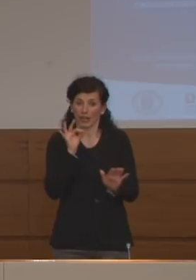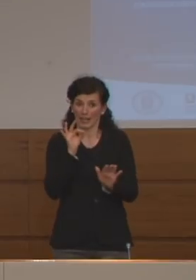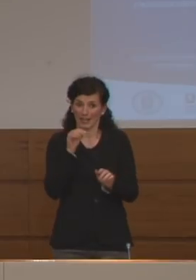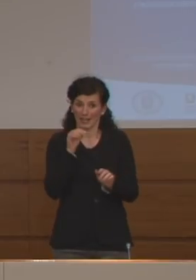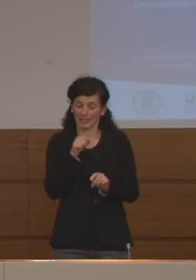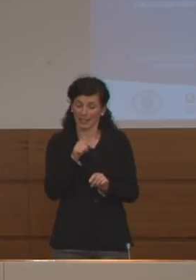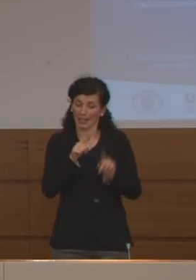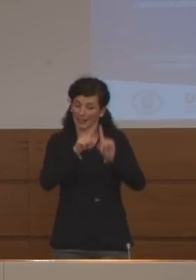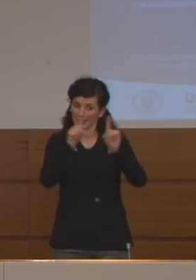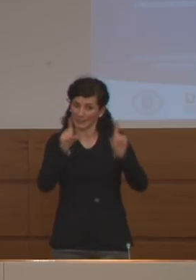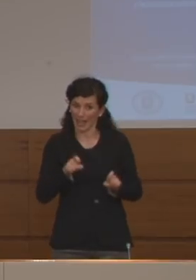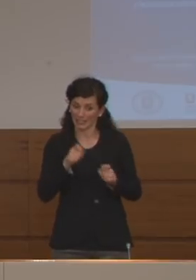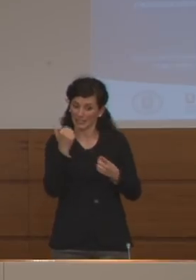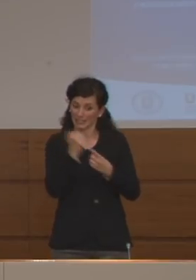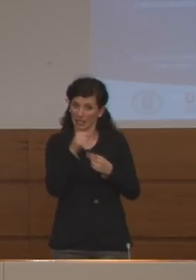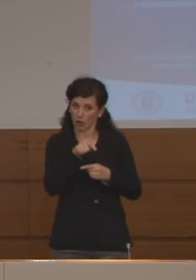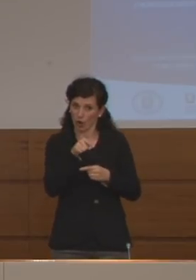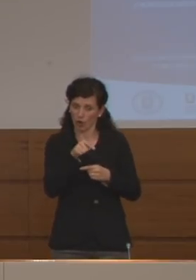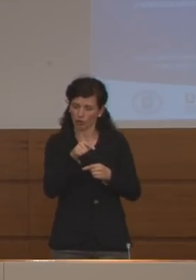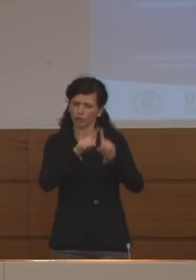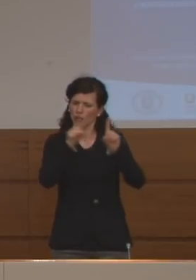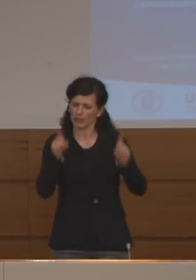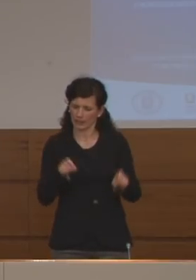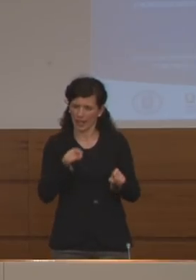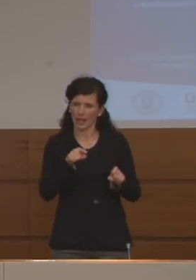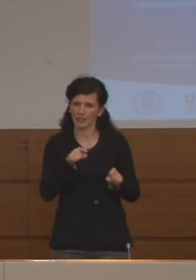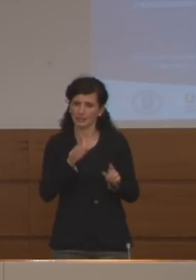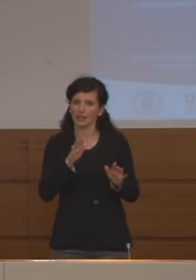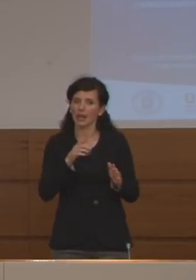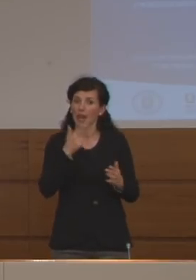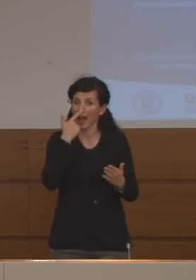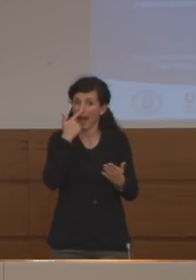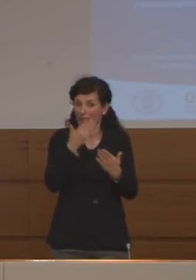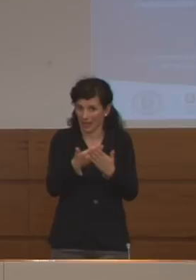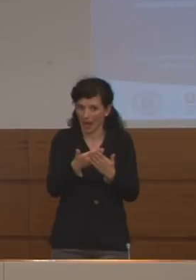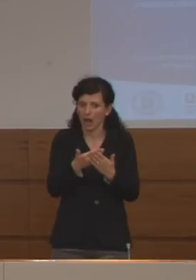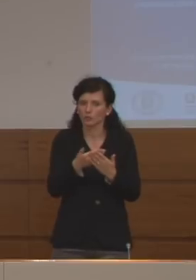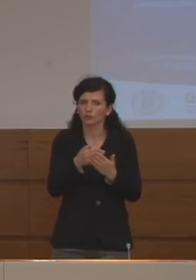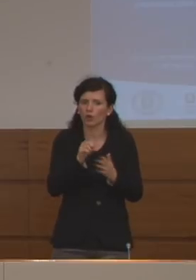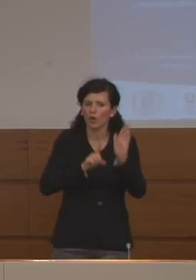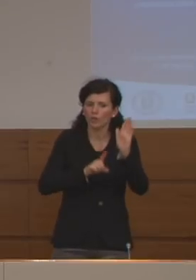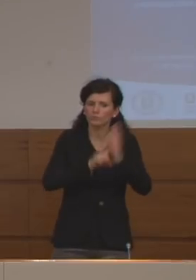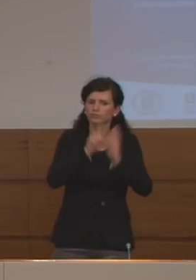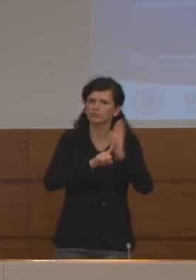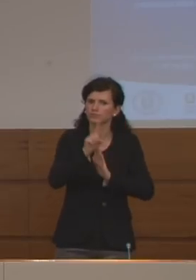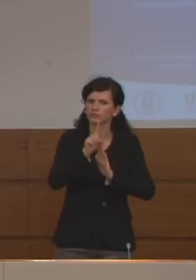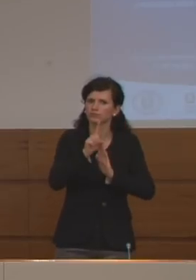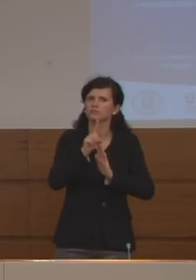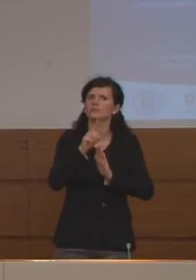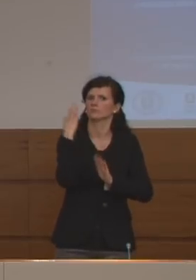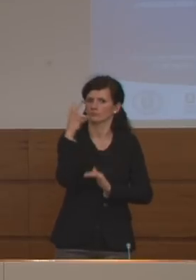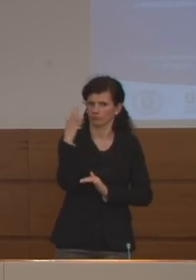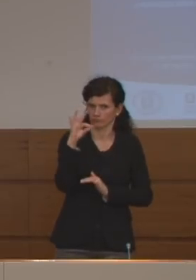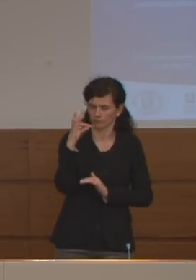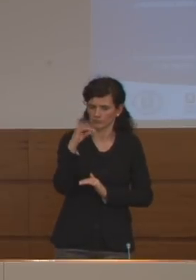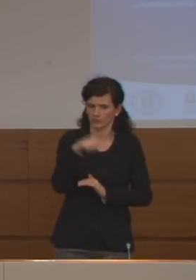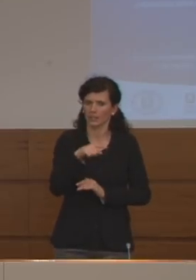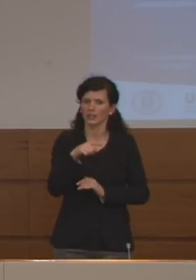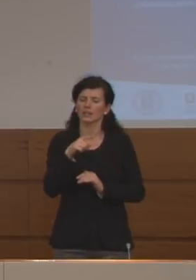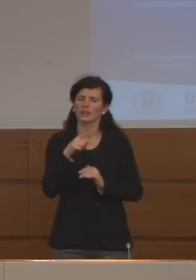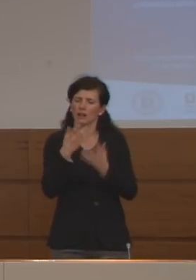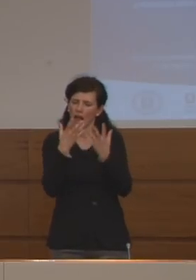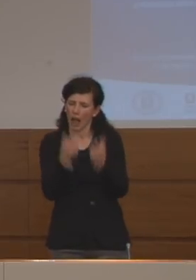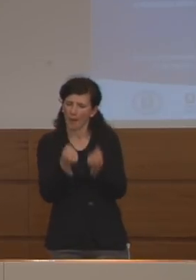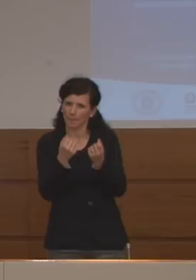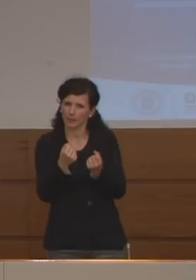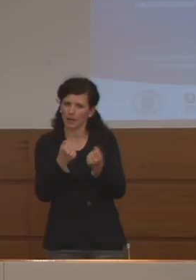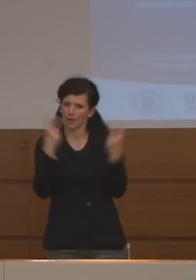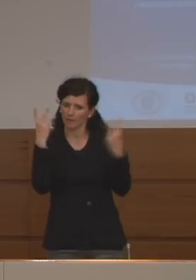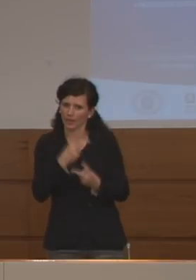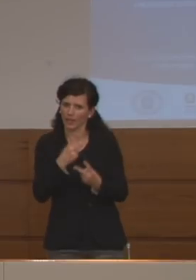connotato da elevata sensibilità, elevata specificità, applicabilità larga su tutto